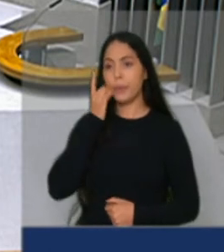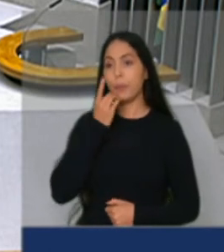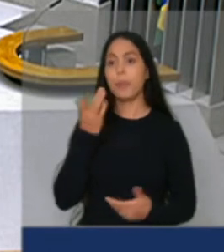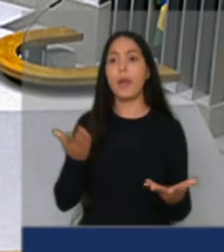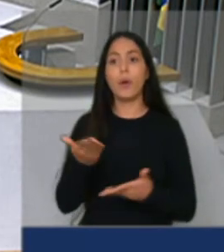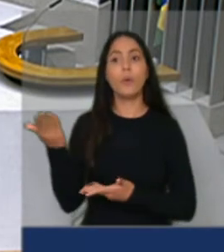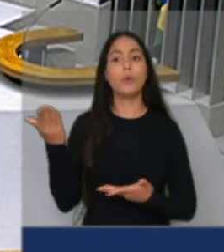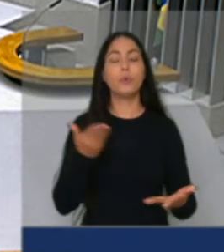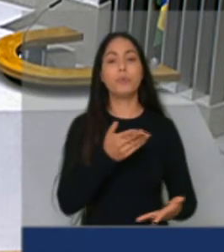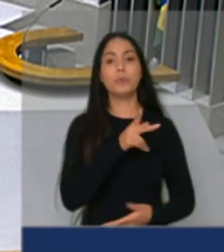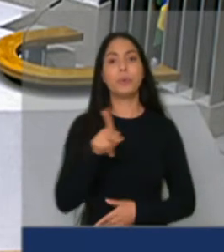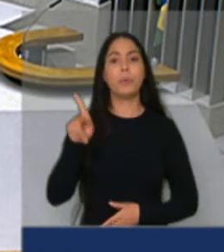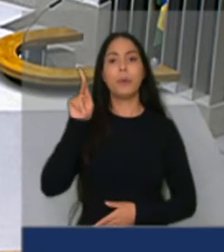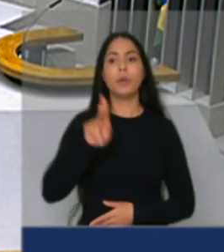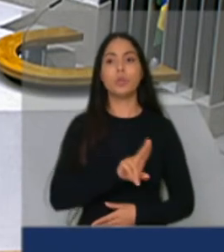PARA FAZER USO DA PALAVRA, DEPUTADO PAULO JOÃO. ATRAVÀS